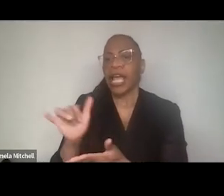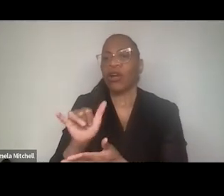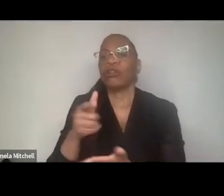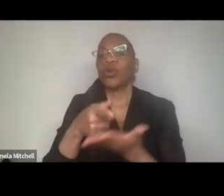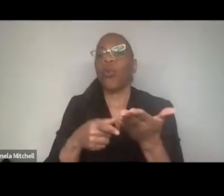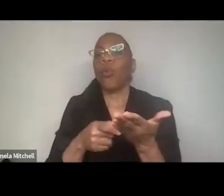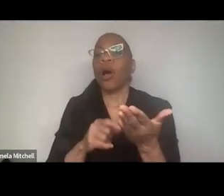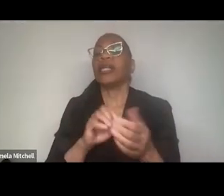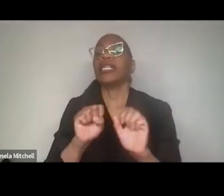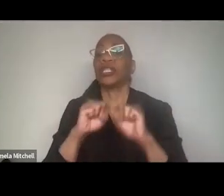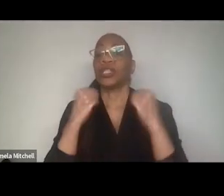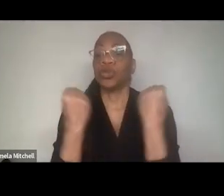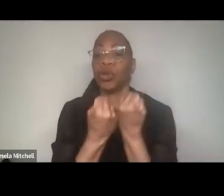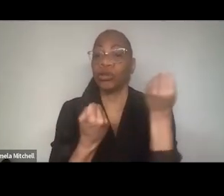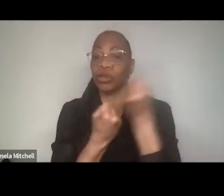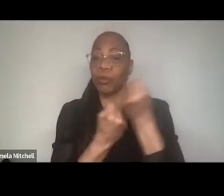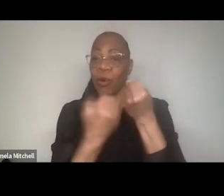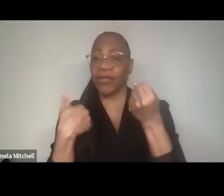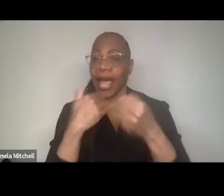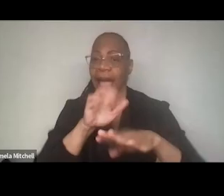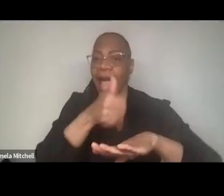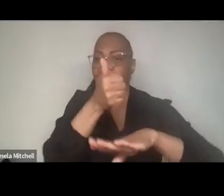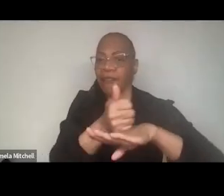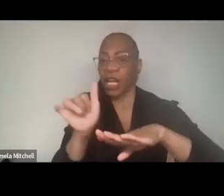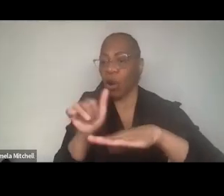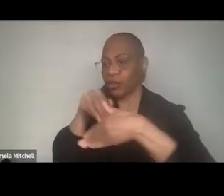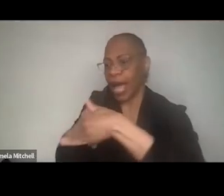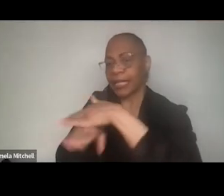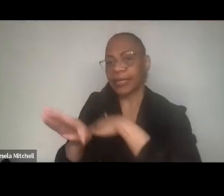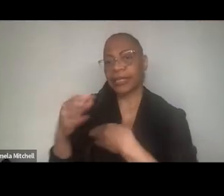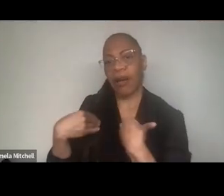y qué acceso tienen a la atención médica y recursos para la recuperación.